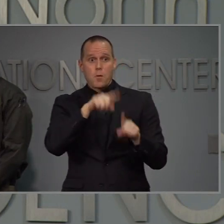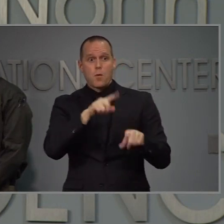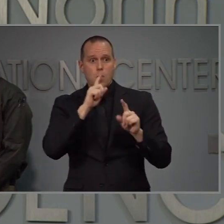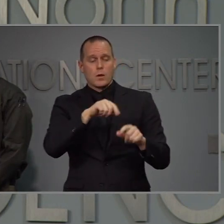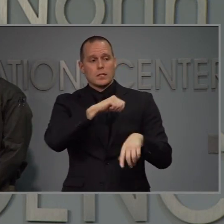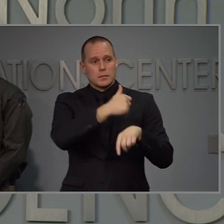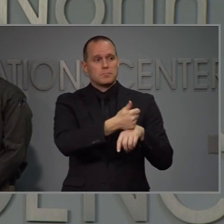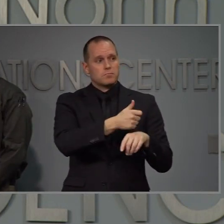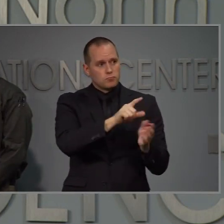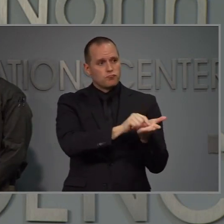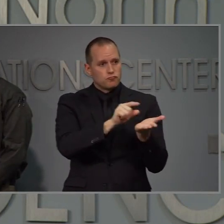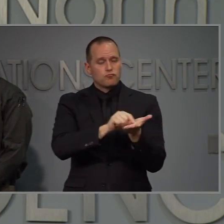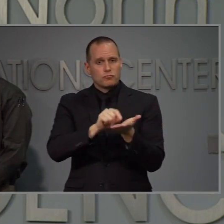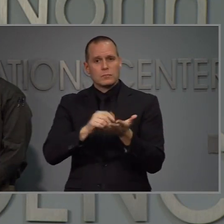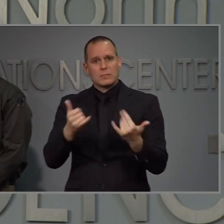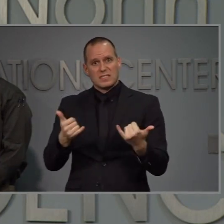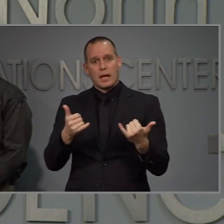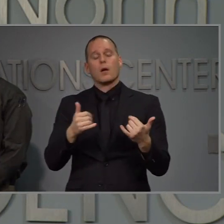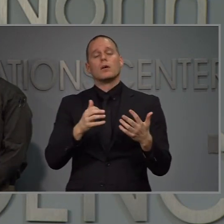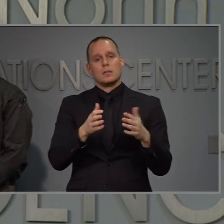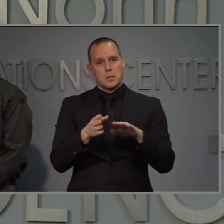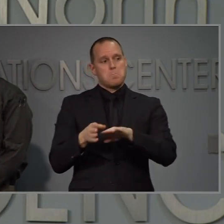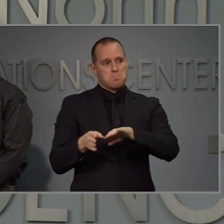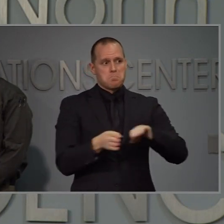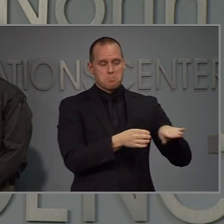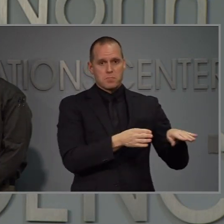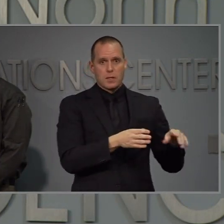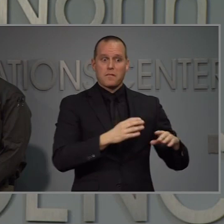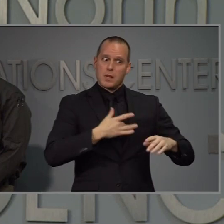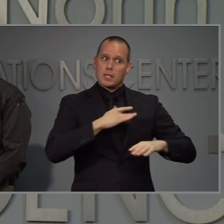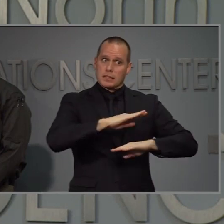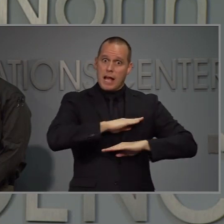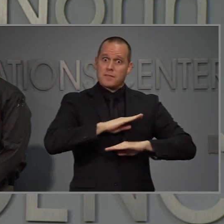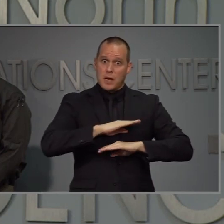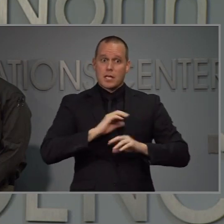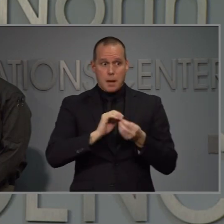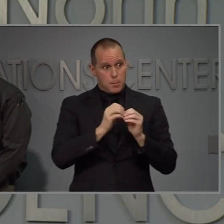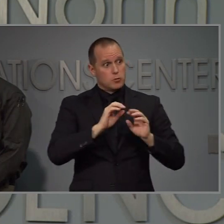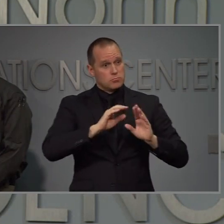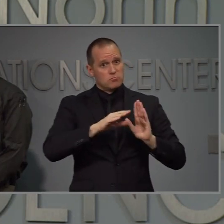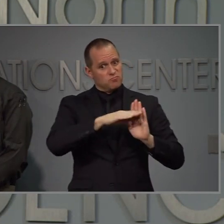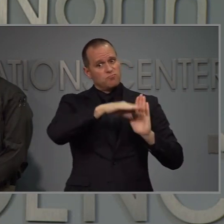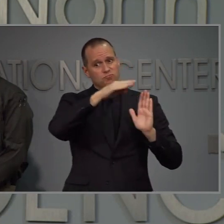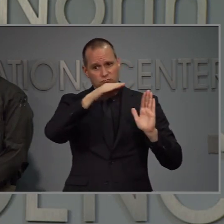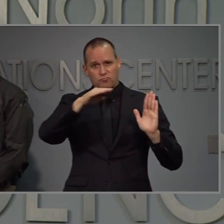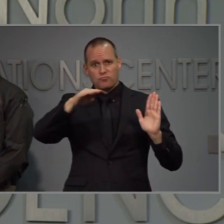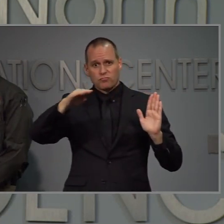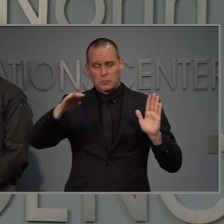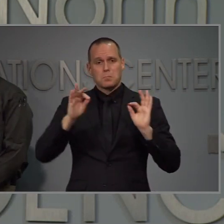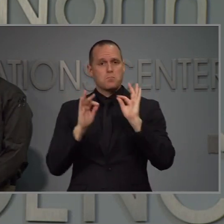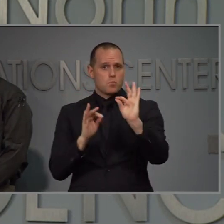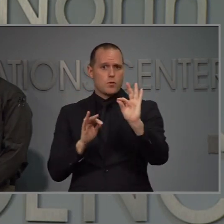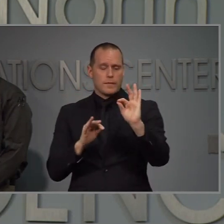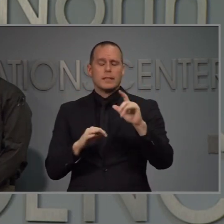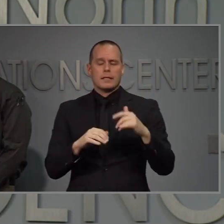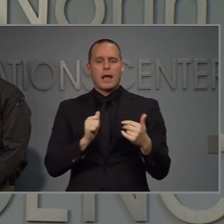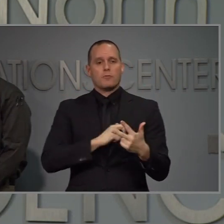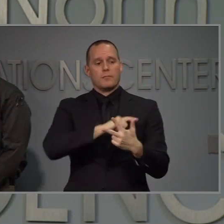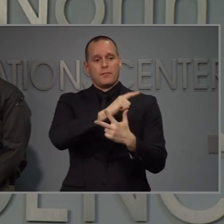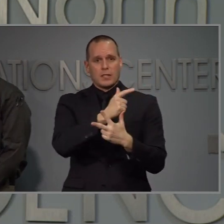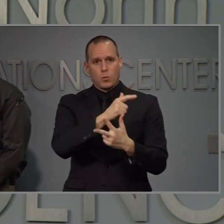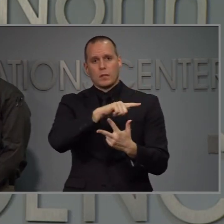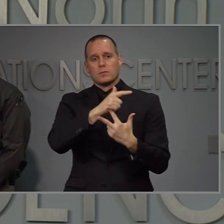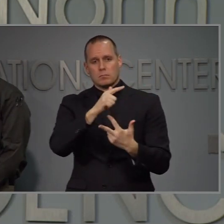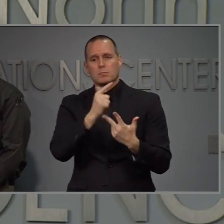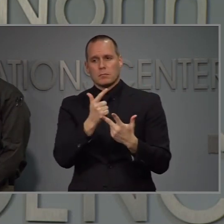Estas regulaciones, y estas órdenes pasada la.